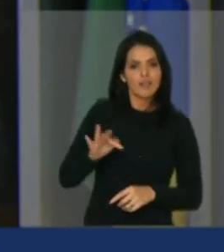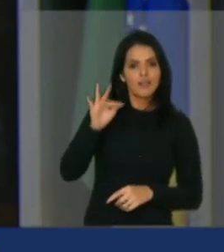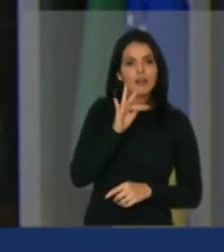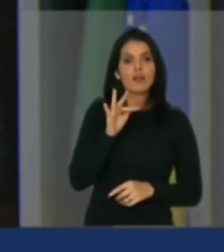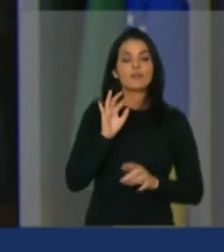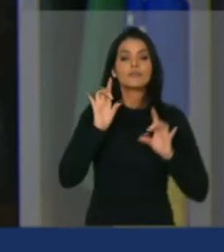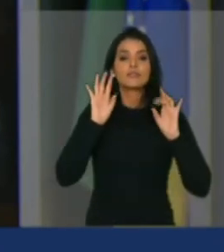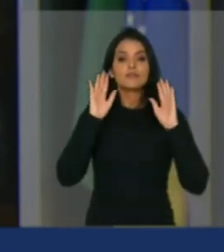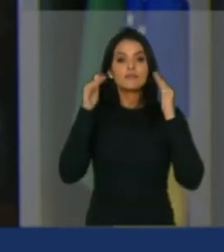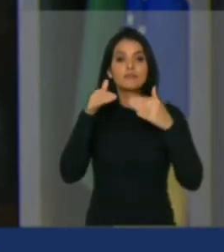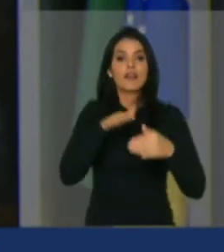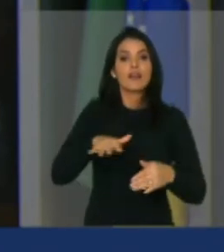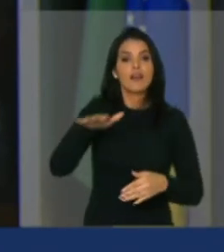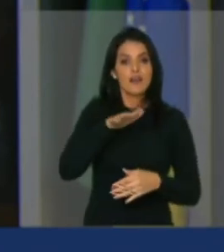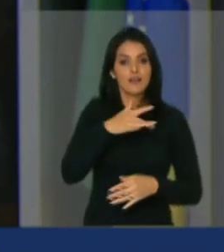SAÚDE, NÃO DEIXOU FALTAR RECURSOS PARA O POVO